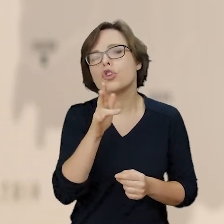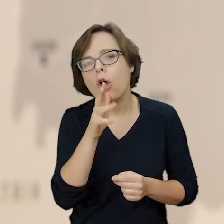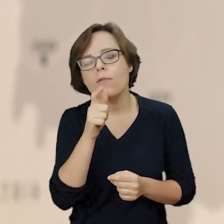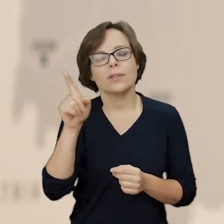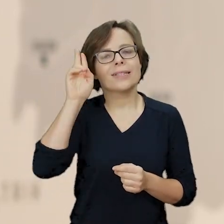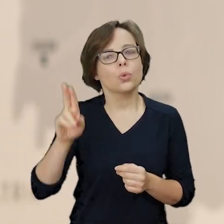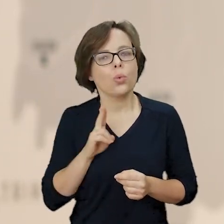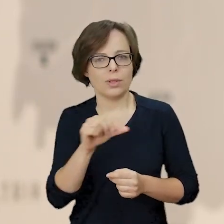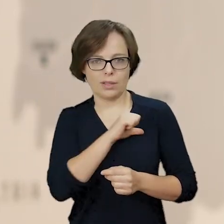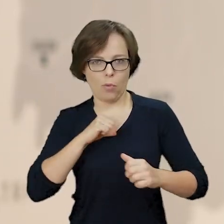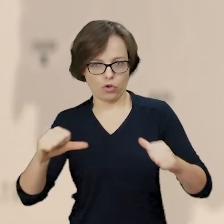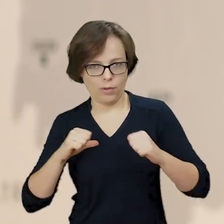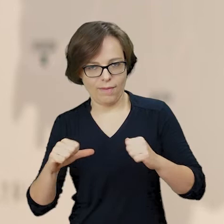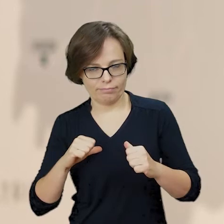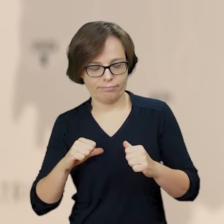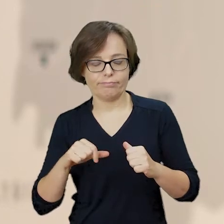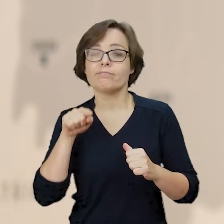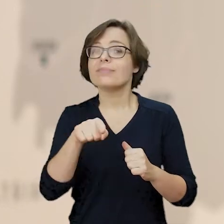której zadaniem było m.in. zbieranie podatków.